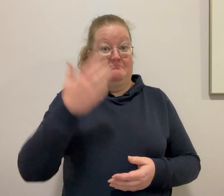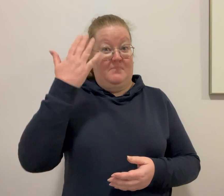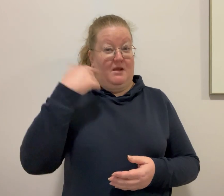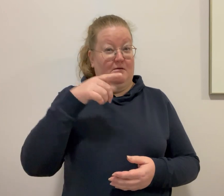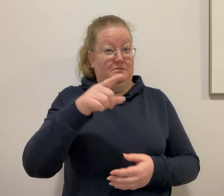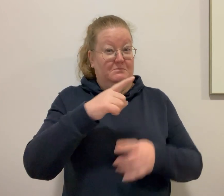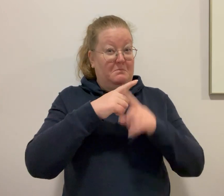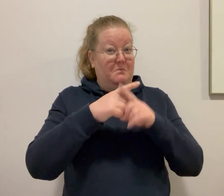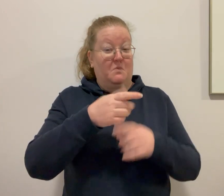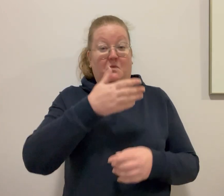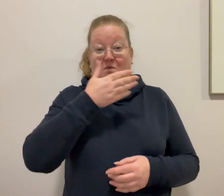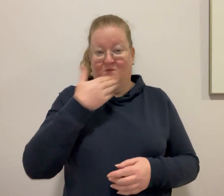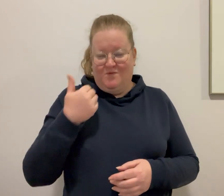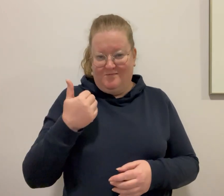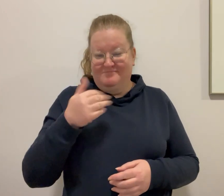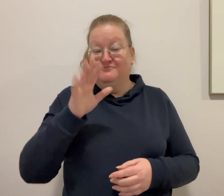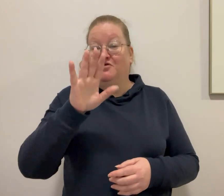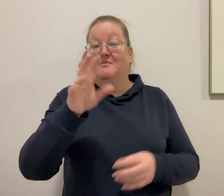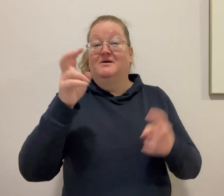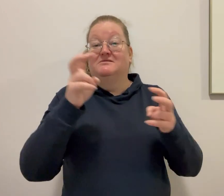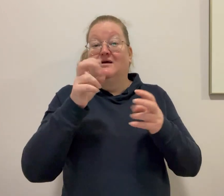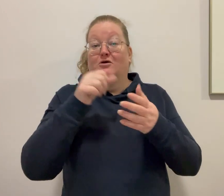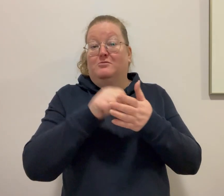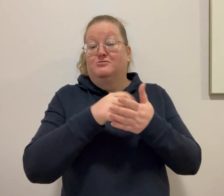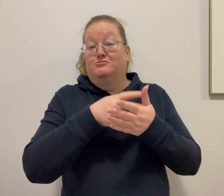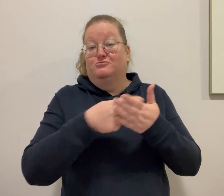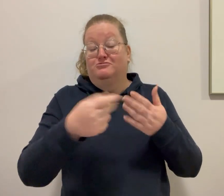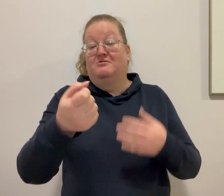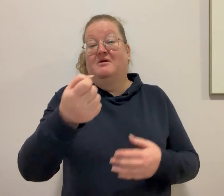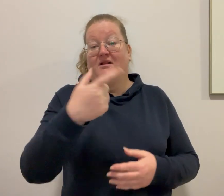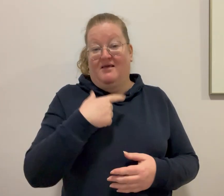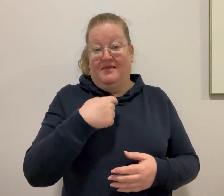Jos et aiemmin ole ollut mukana, lähetä minulle s-postiosoitteesi, -